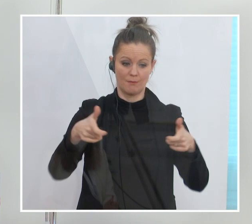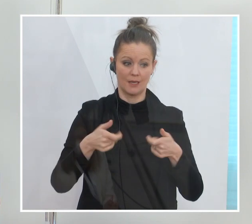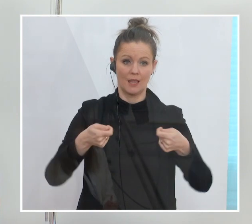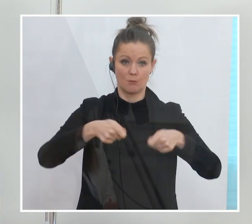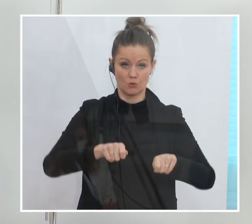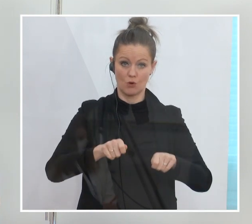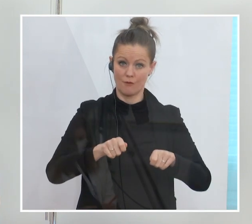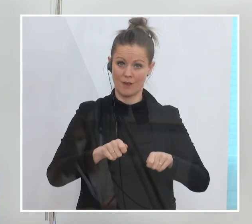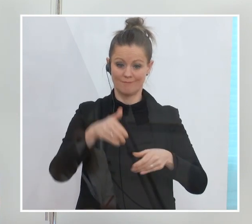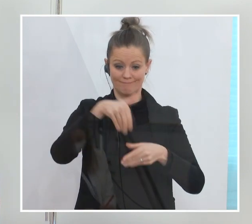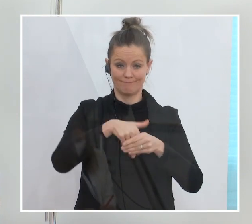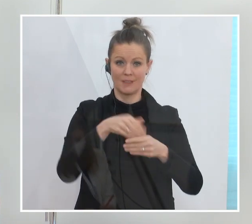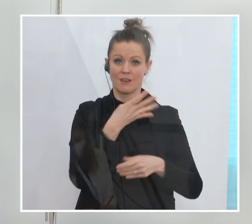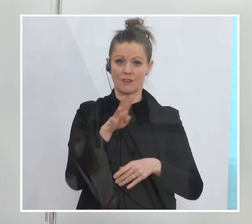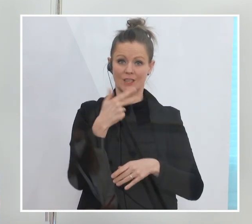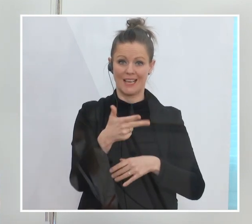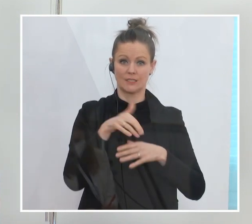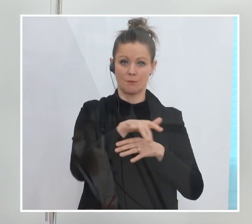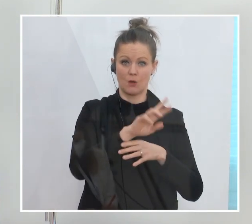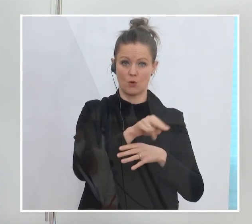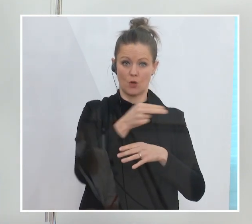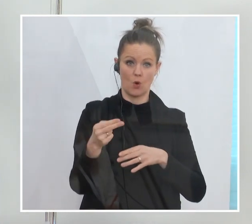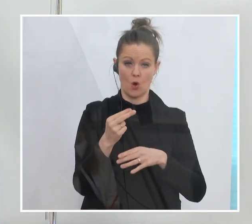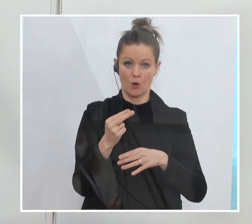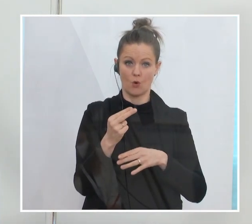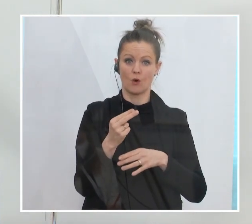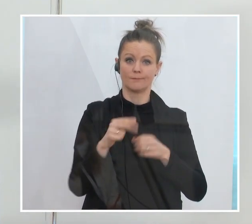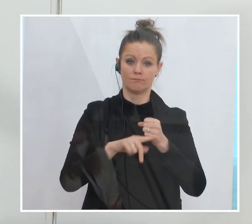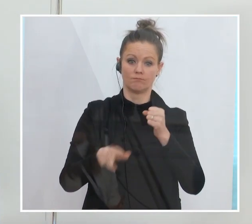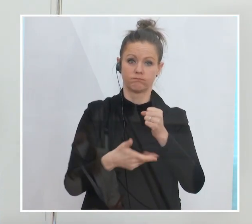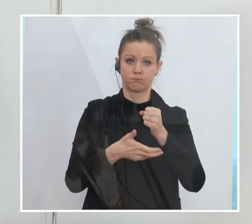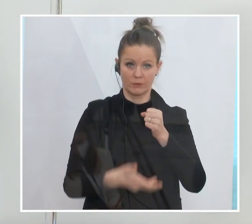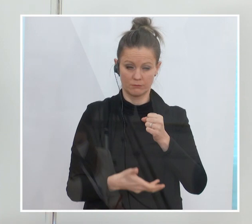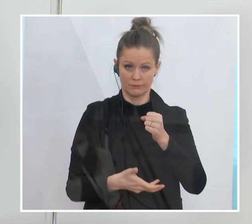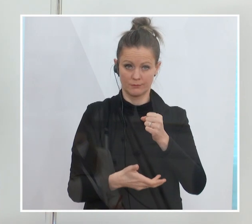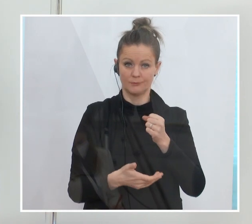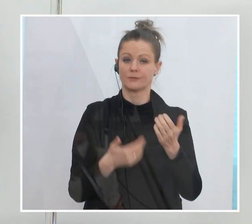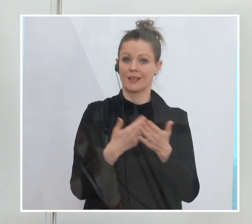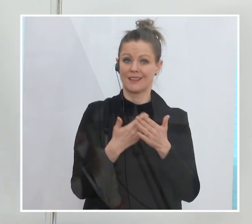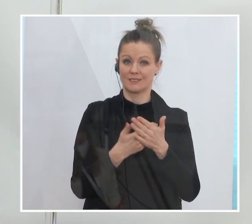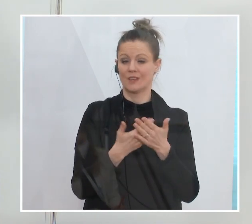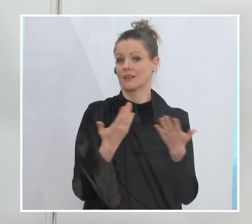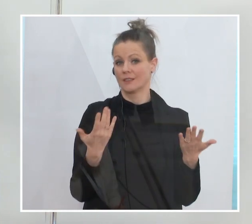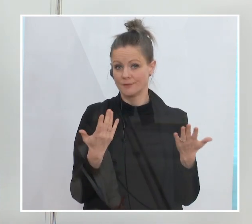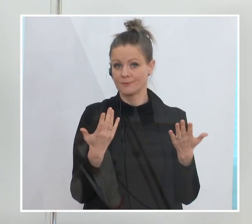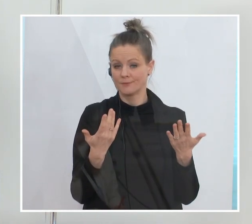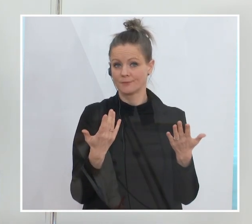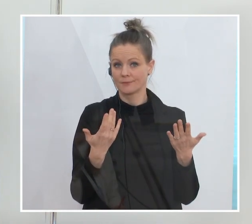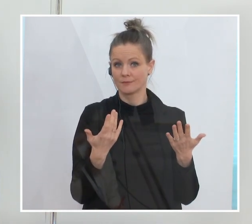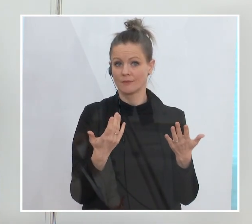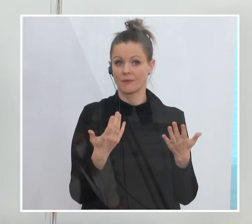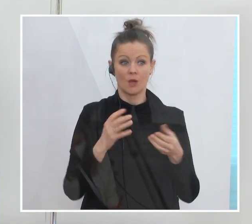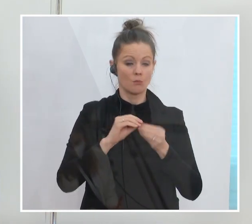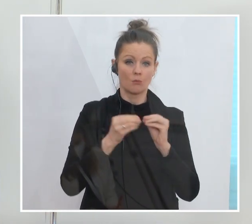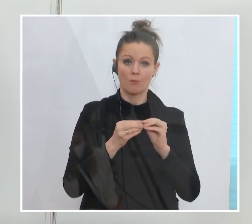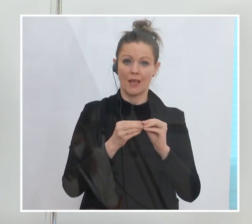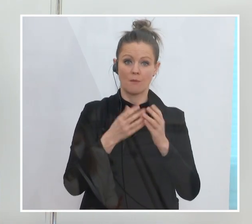430 Millionen € umfasst, eben genau zugeschnitten auf die Problemlösungen für die österreichische